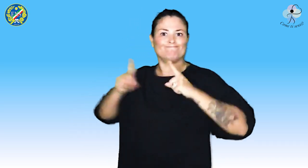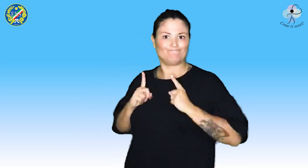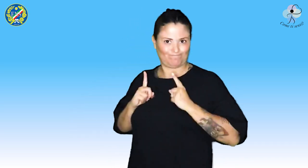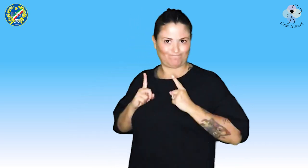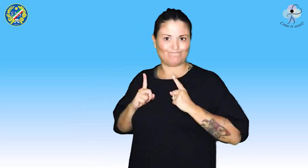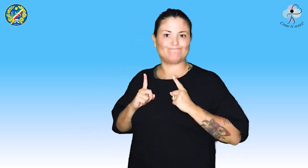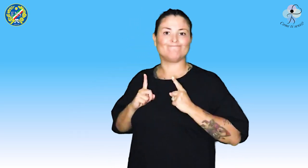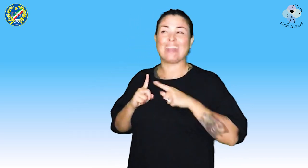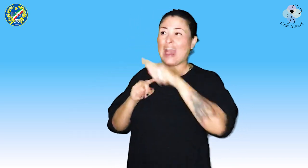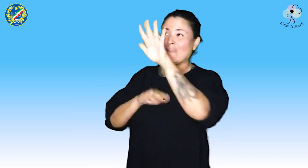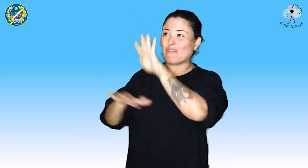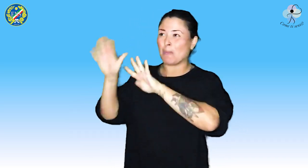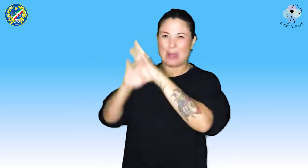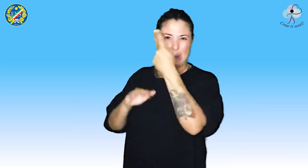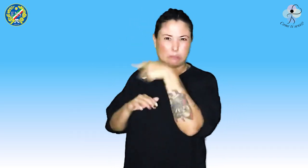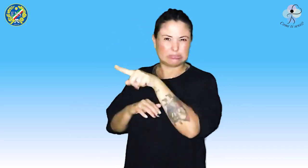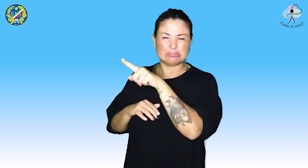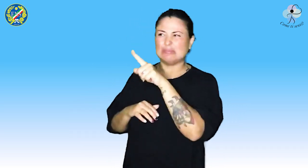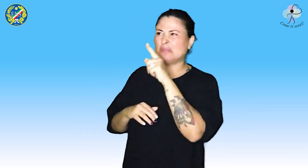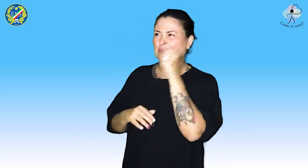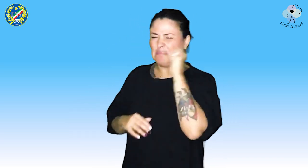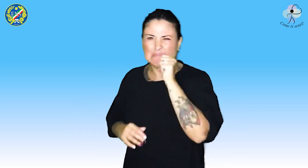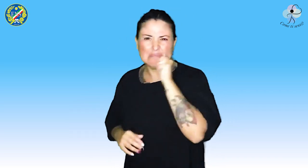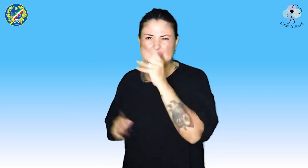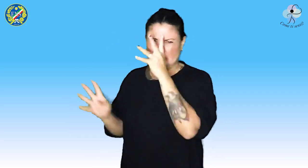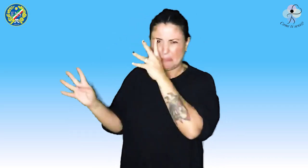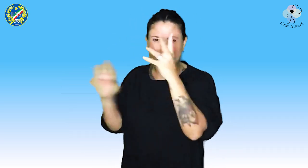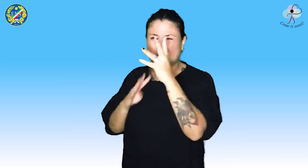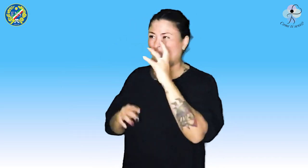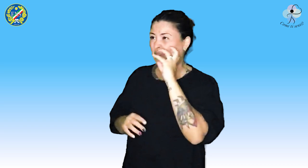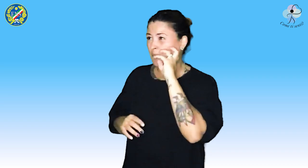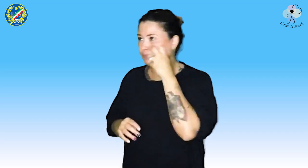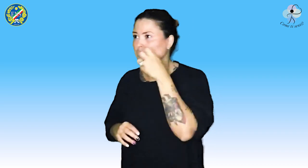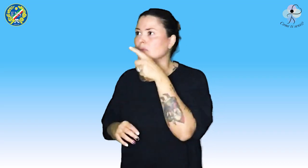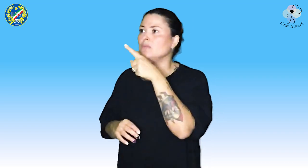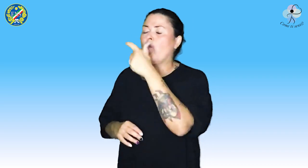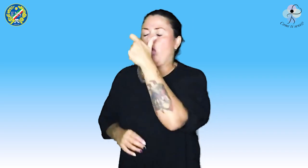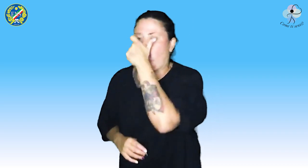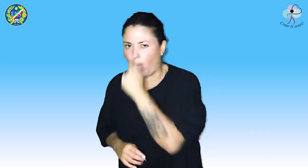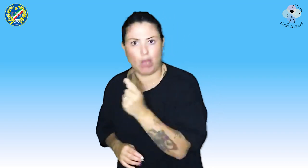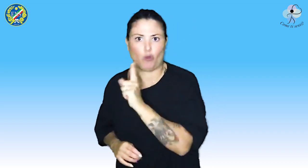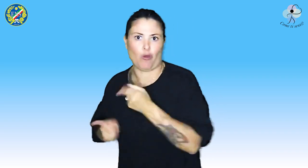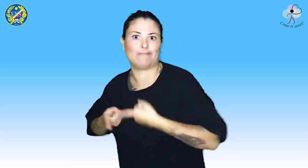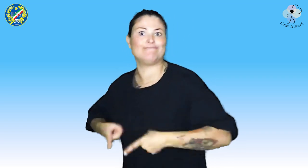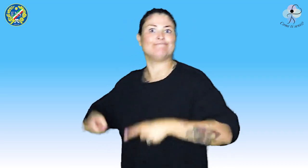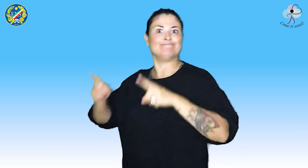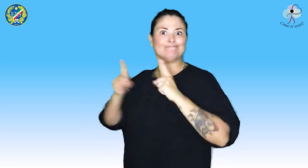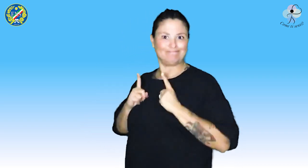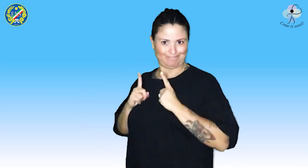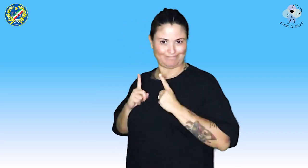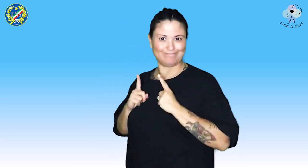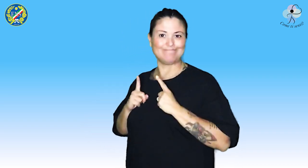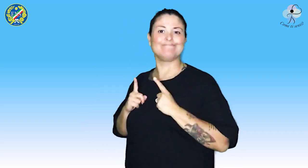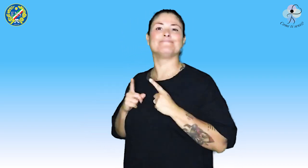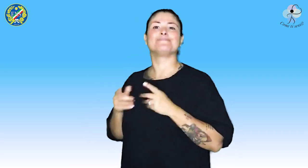e delle principali strategie collettive e individuali